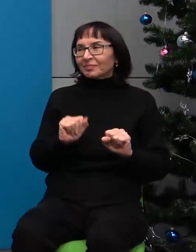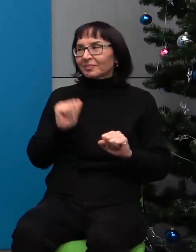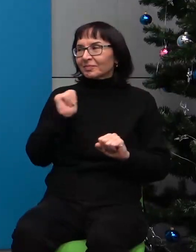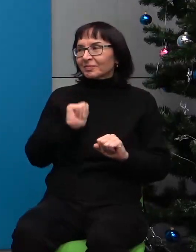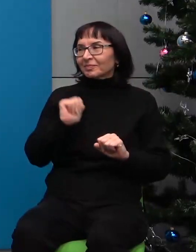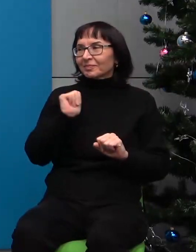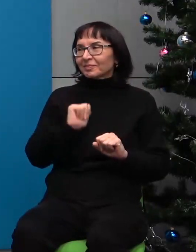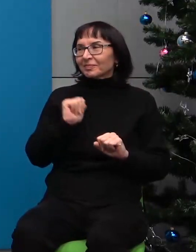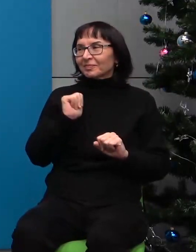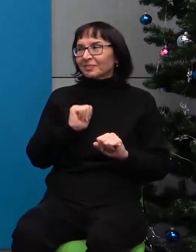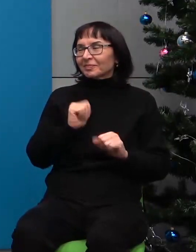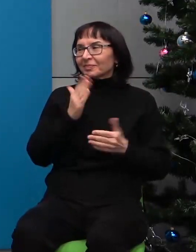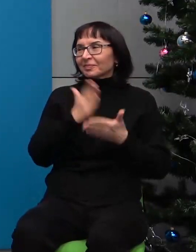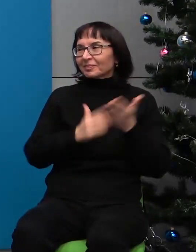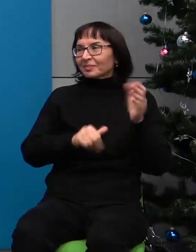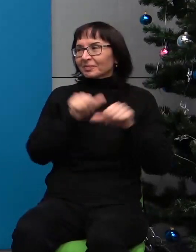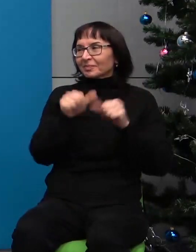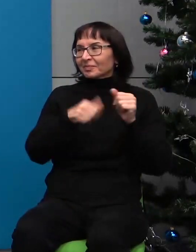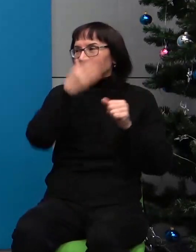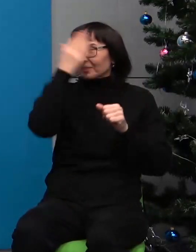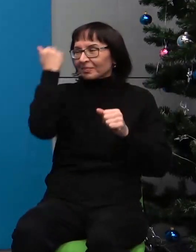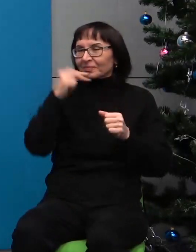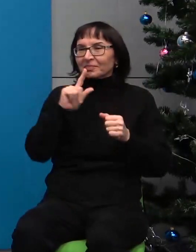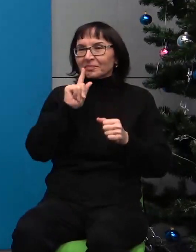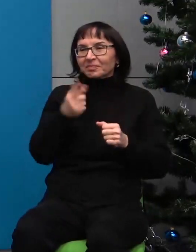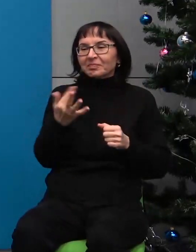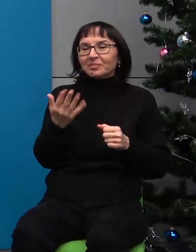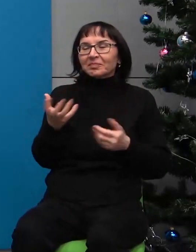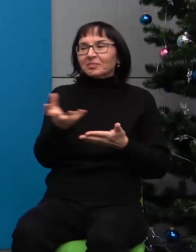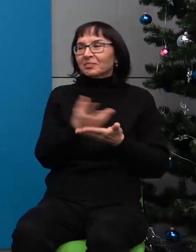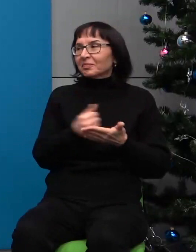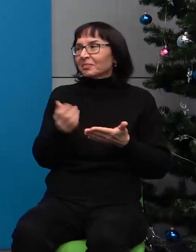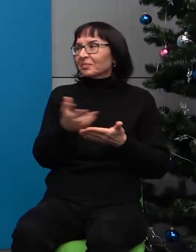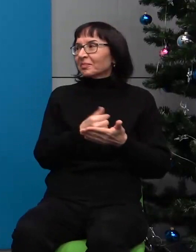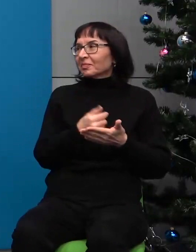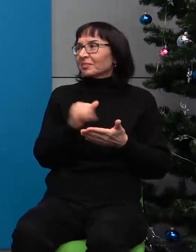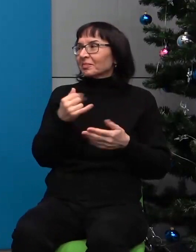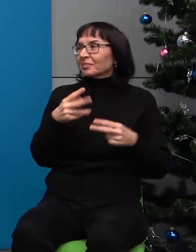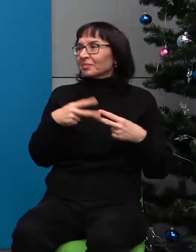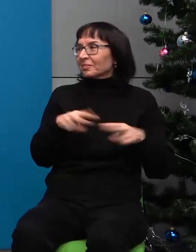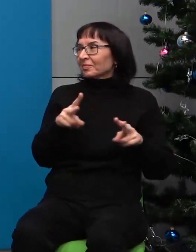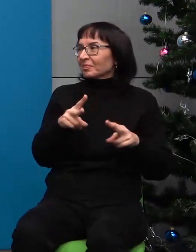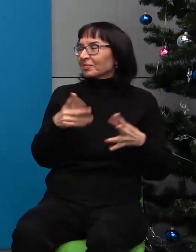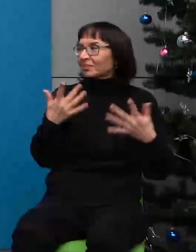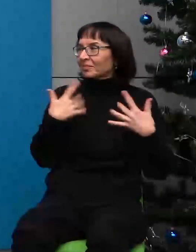Przez pół roku nie wiemy, ile my tak naprawdę zarobimy. To jest oddawanie swojego życia w komis.